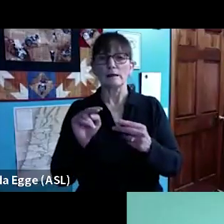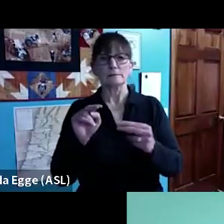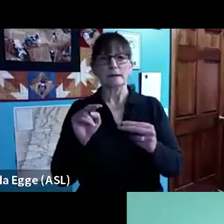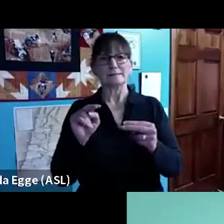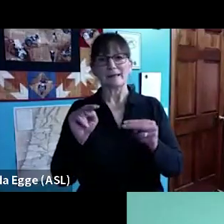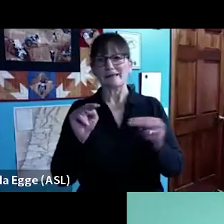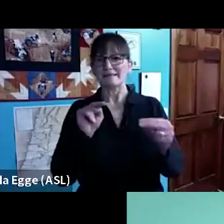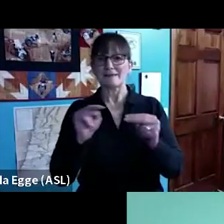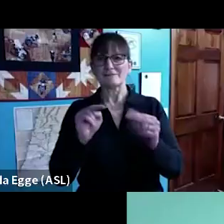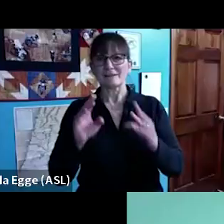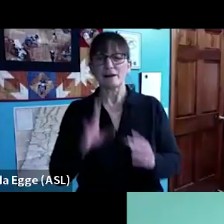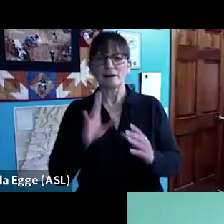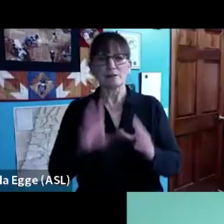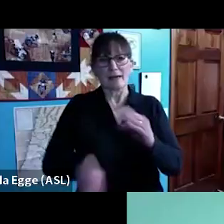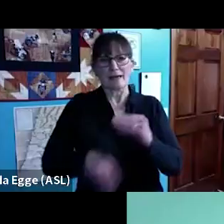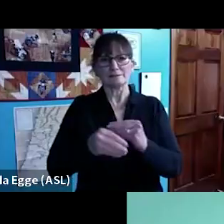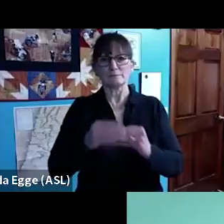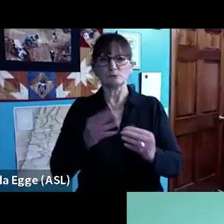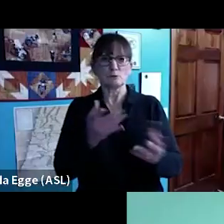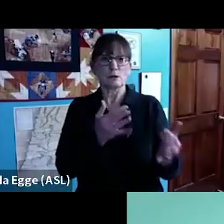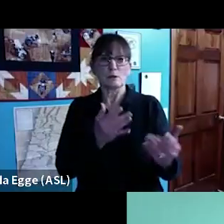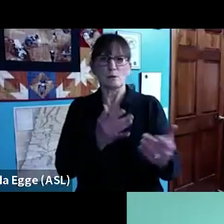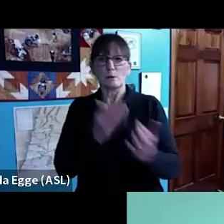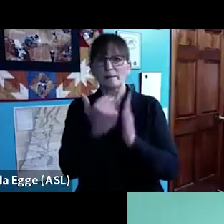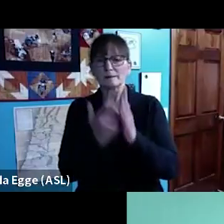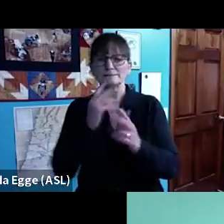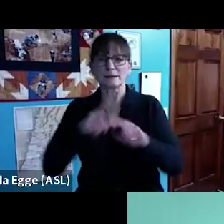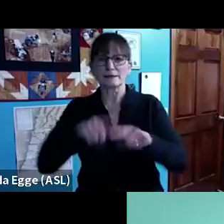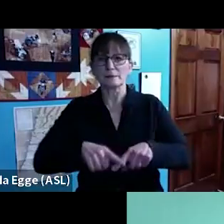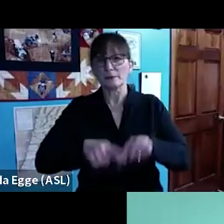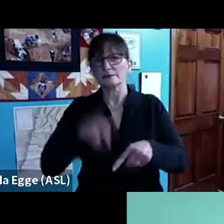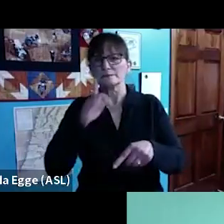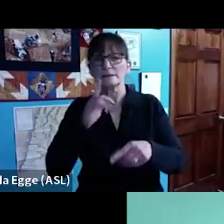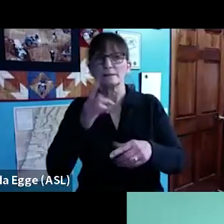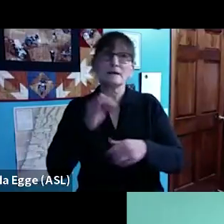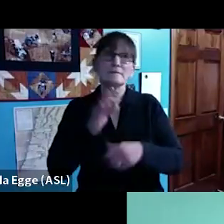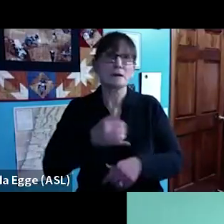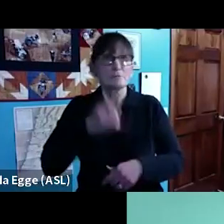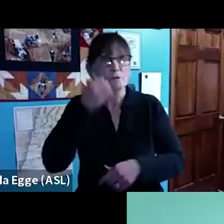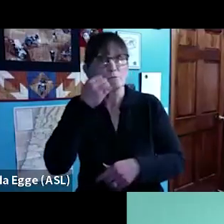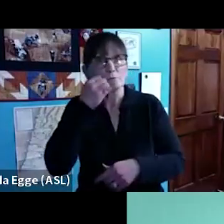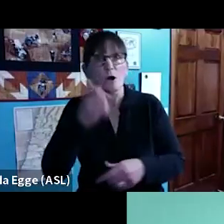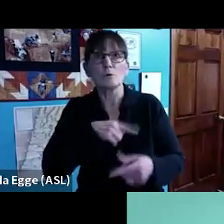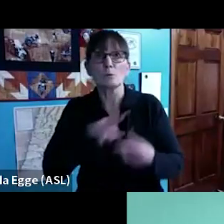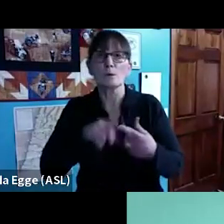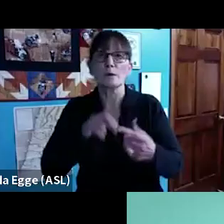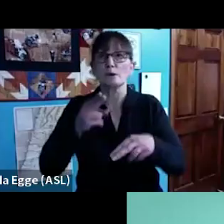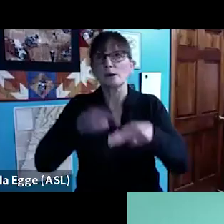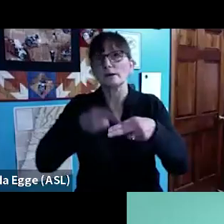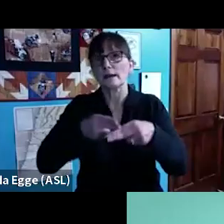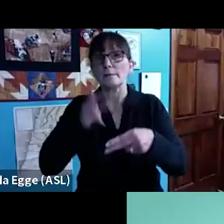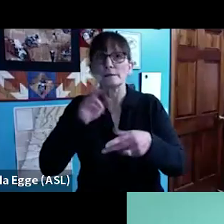cuando se trata de nuestra población sin hogar, nuestra población vulnerable, harán todo lo posible para acomodarlos. Entonces, como dije,